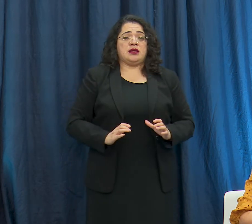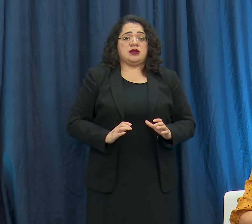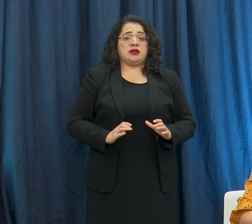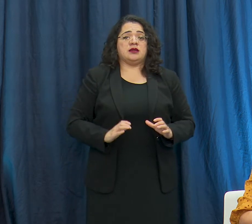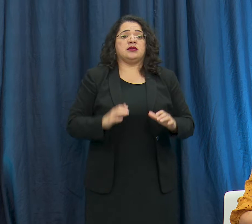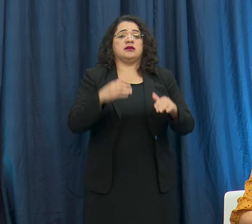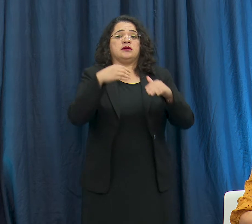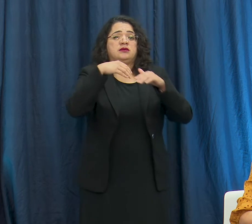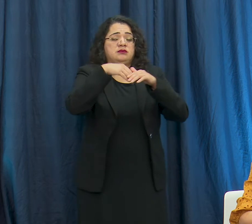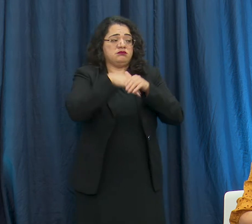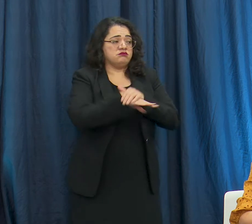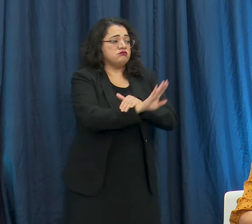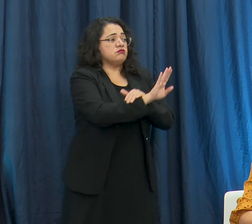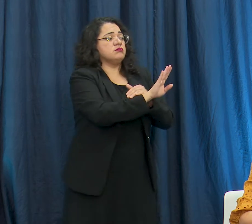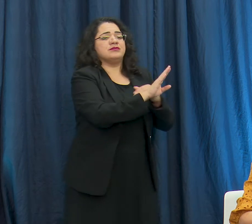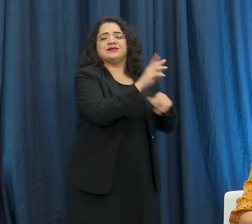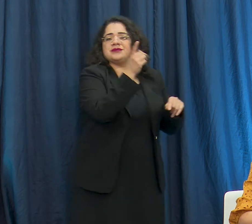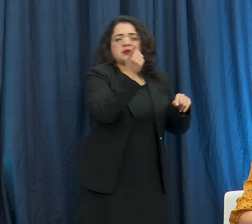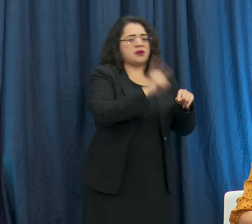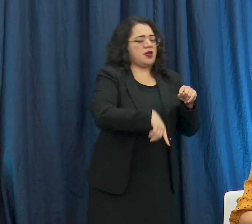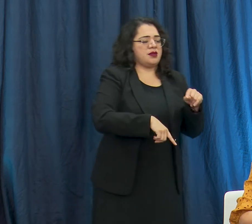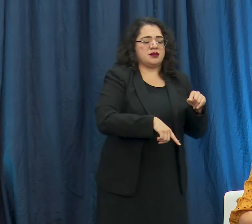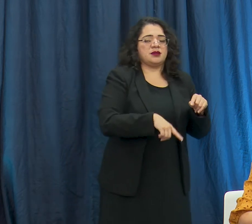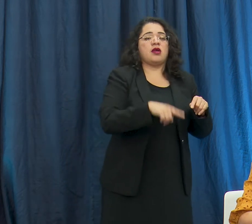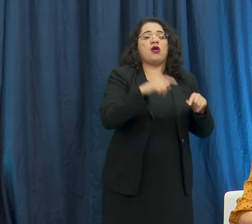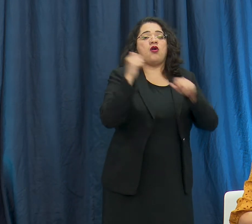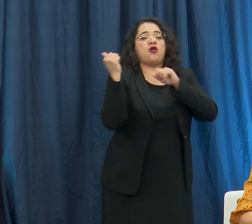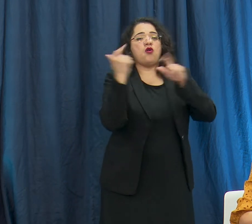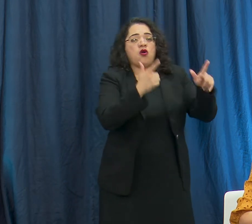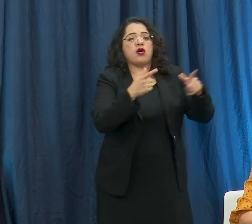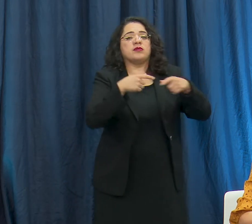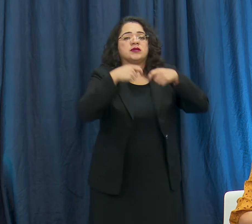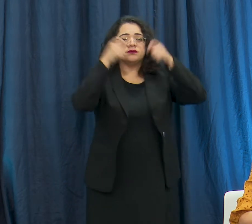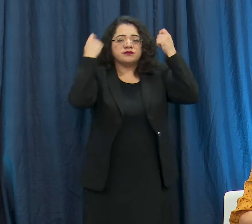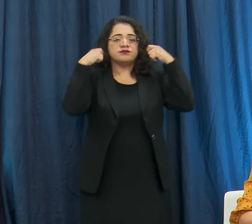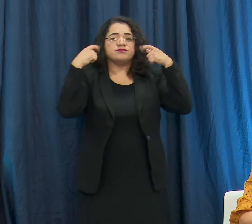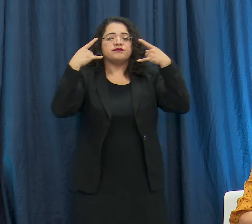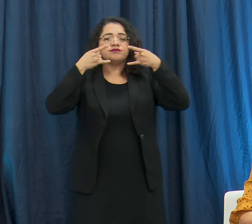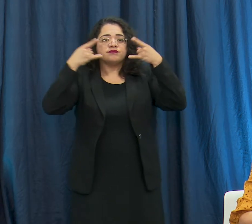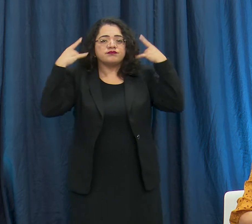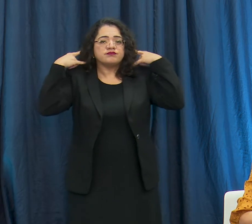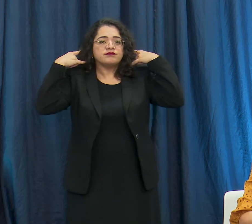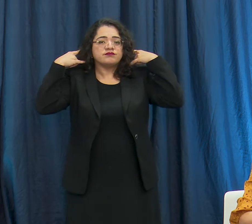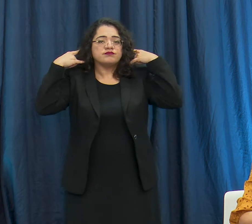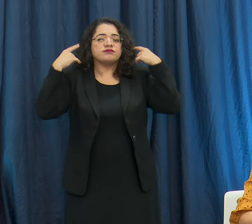comerciales estos protocol is inclusion que los negocios as a goering la